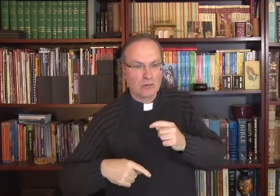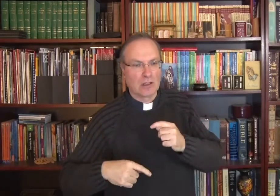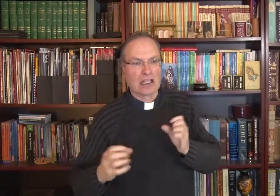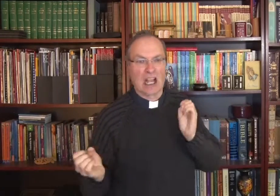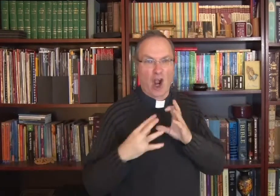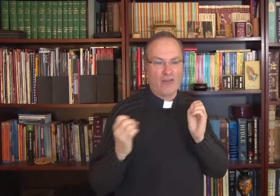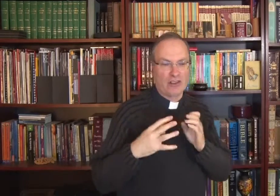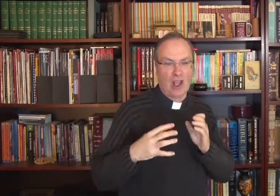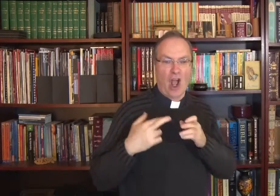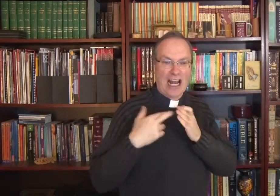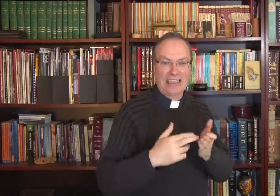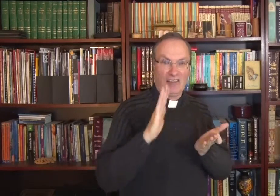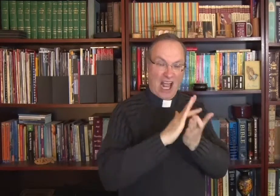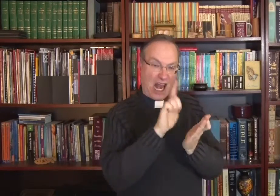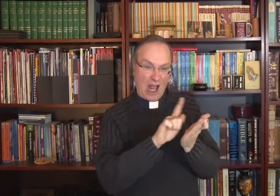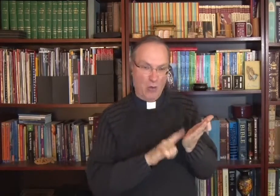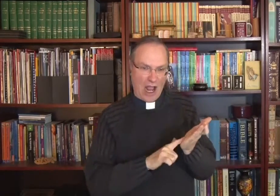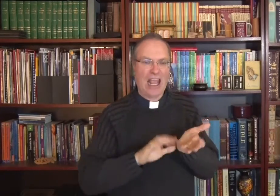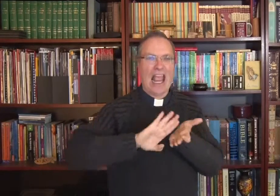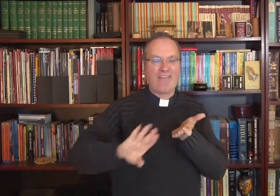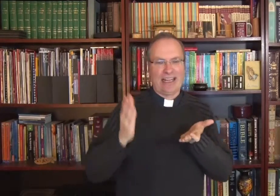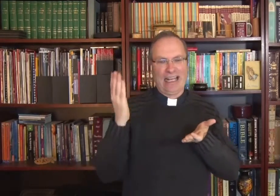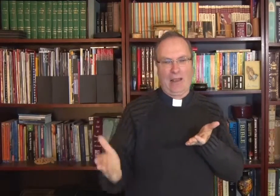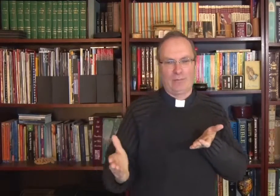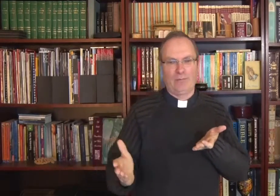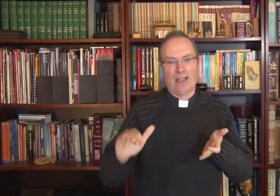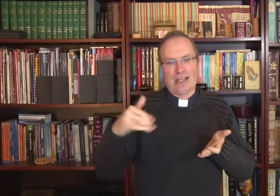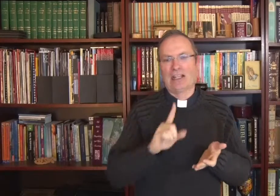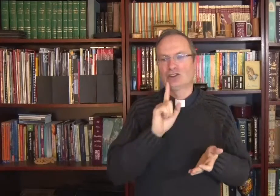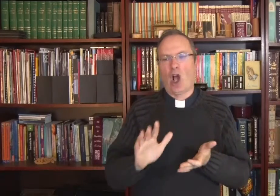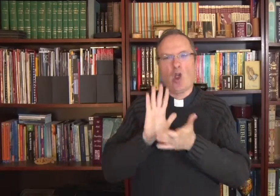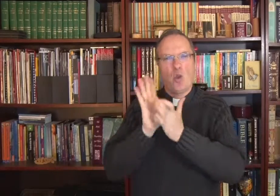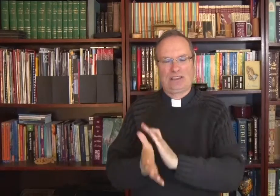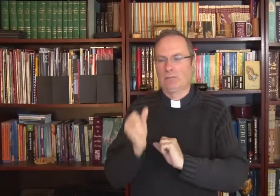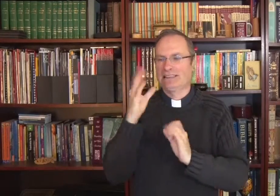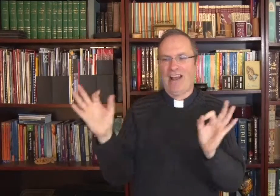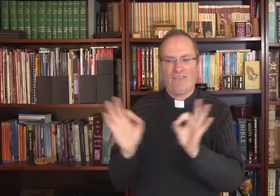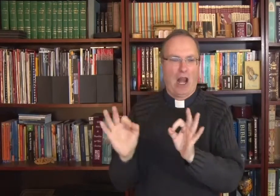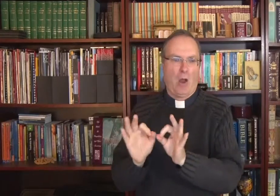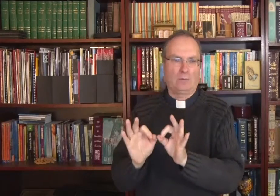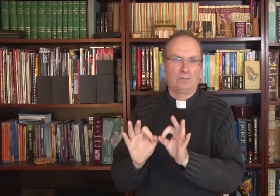les conflits relatifs à la loi, évite-les, car ils sont nuisibles et sans valeur.